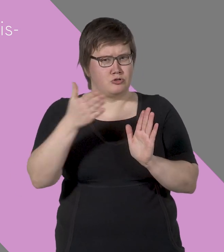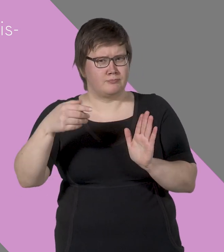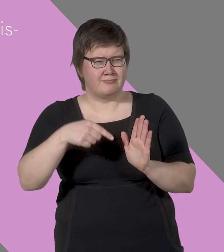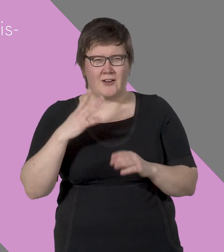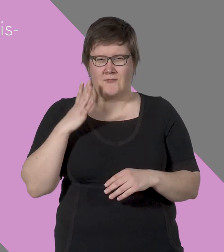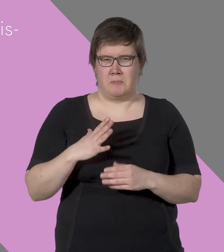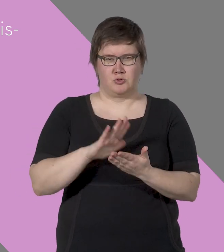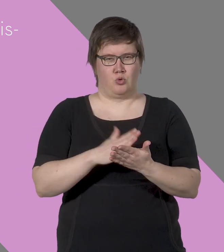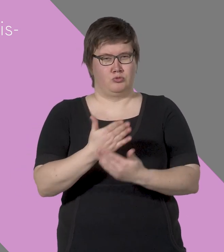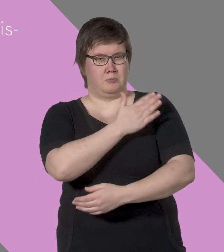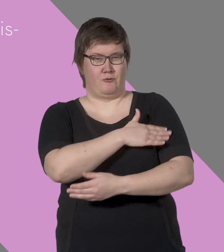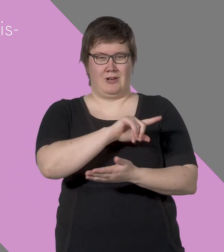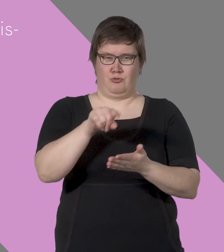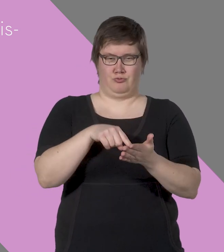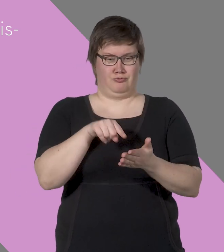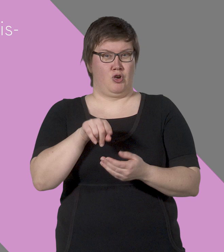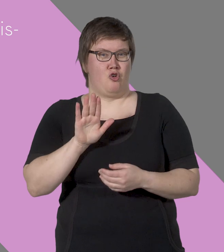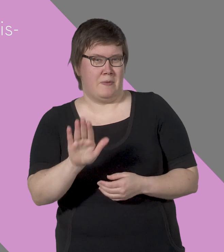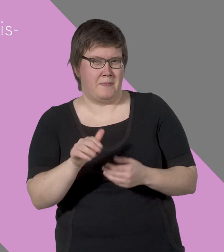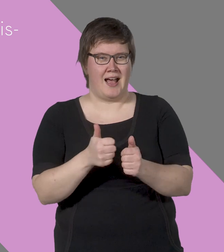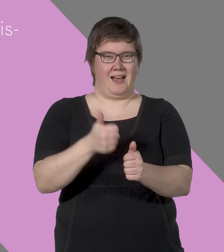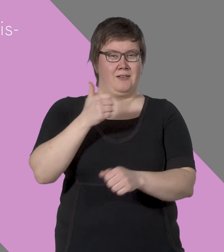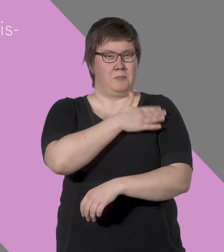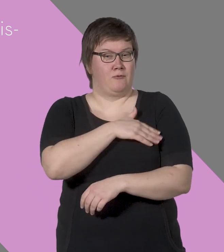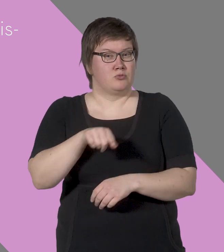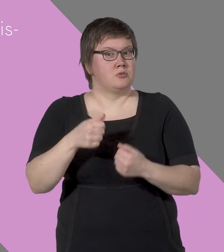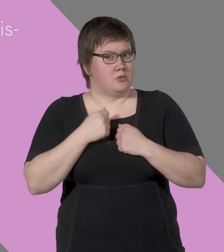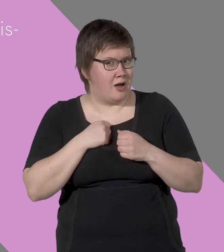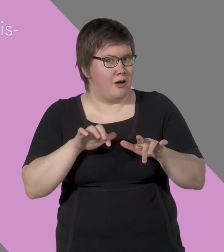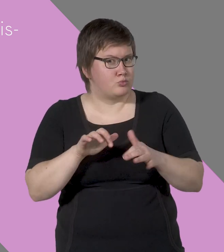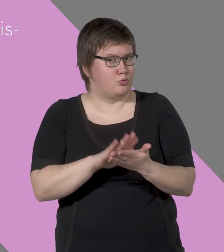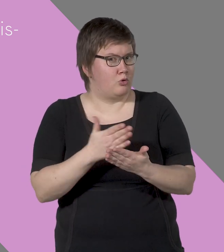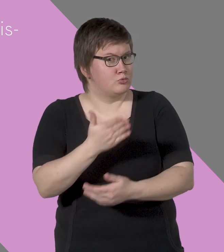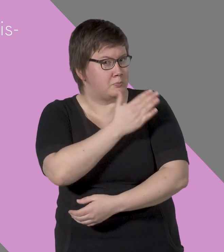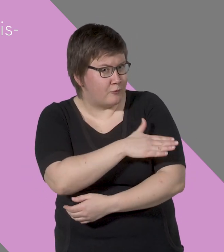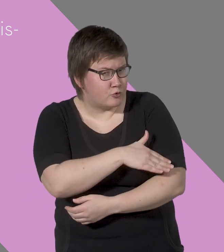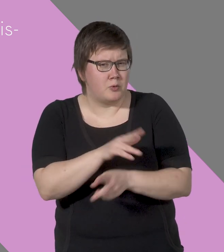jossa Vammaisten tulkkauspalvelu- keskuksen etäpalvelussa saa palvelua -